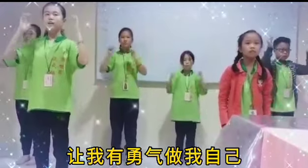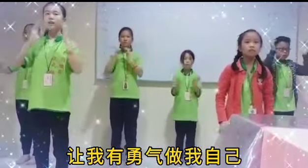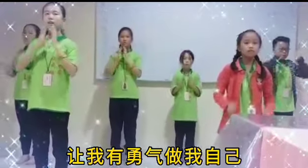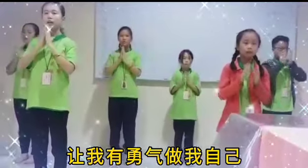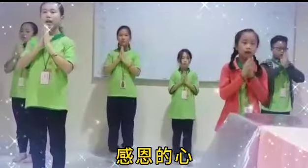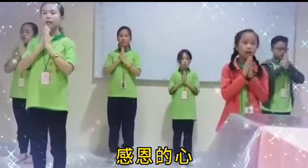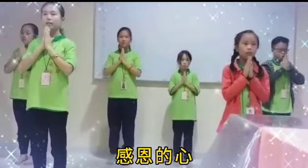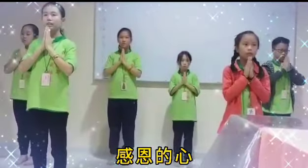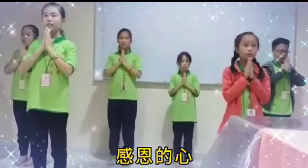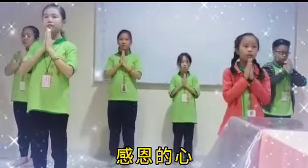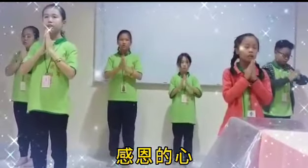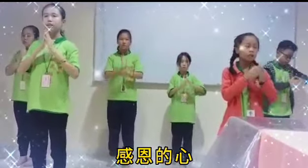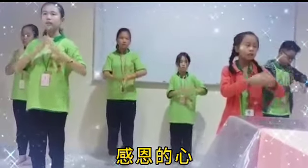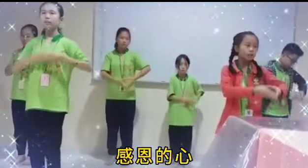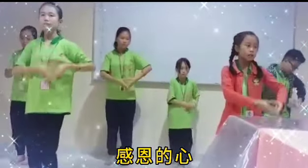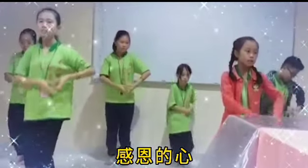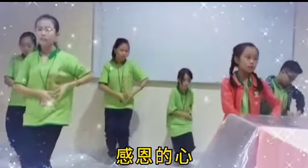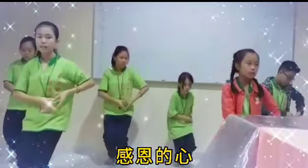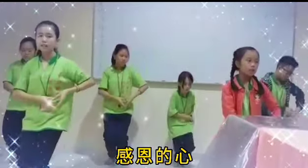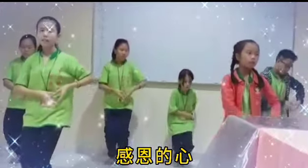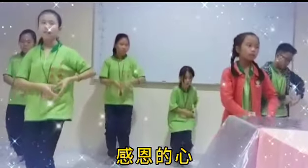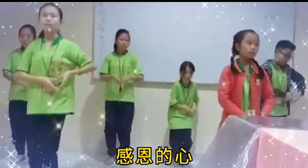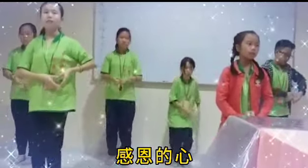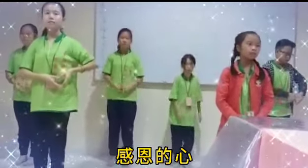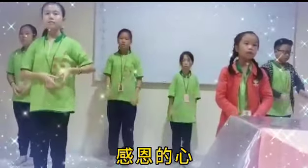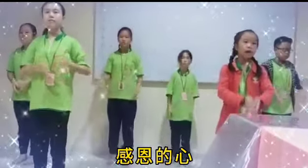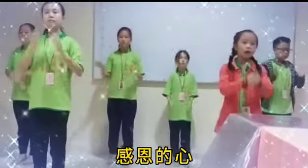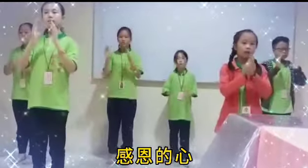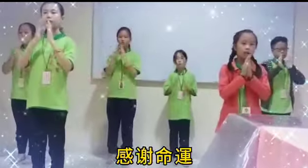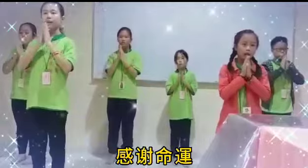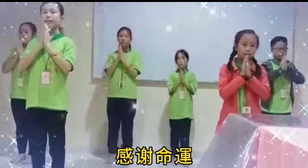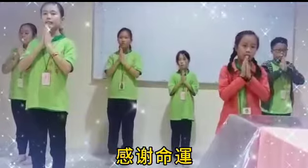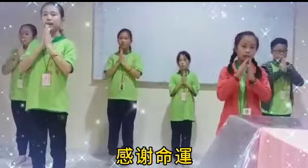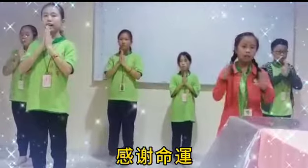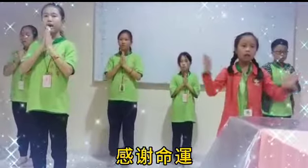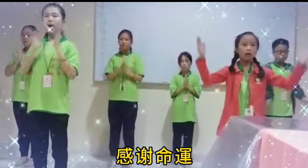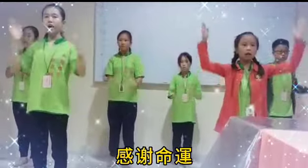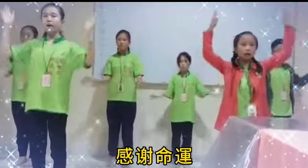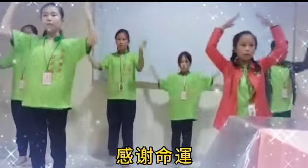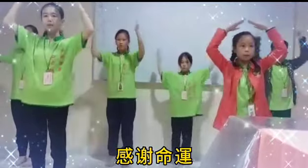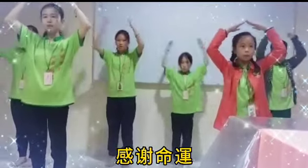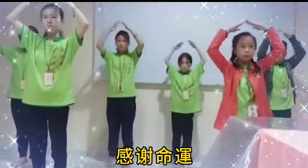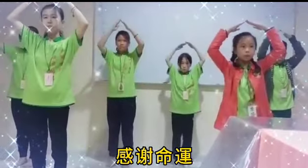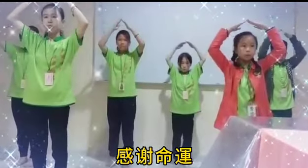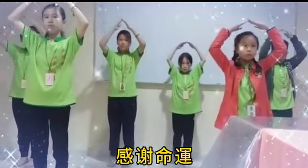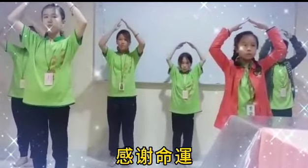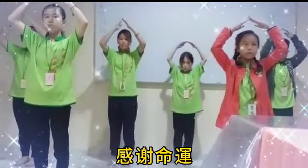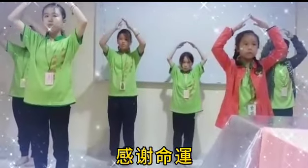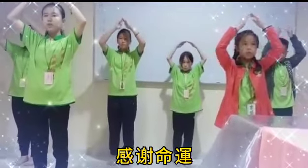感恩的心 感谢命运